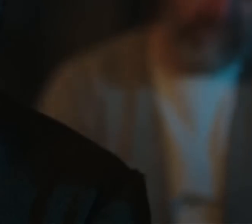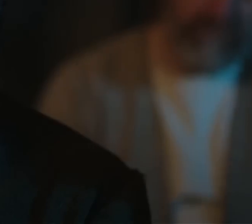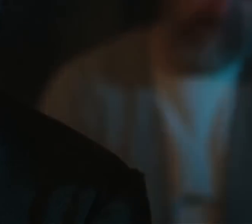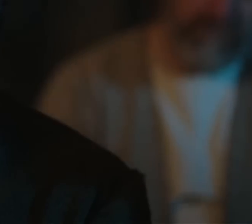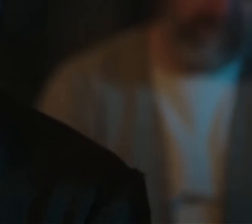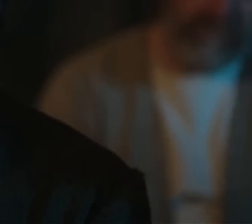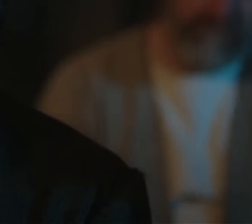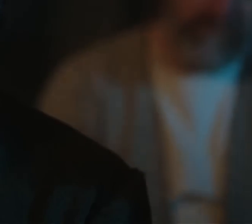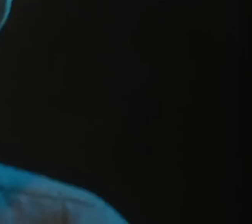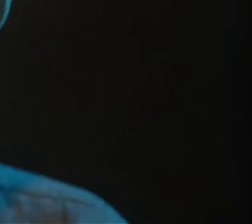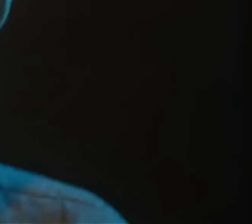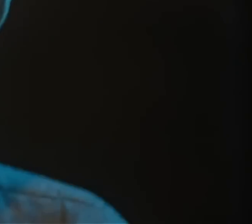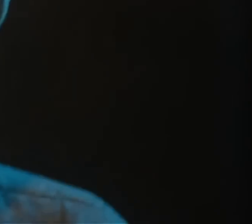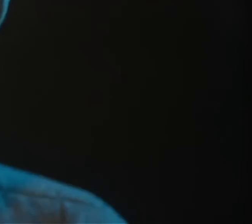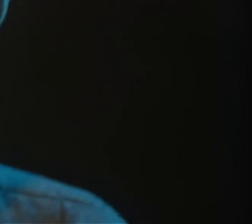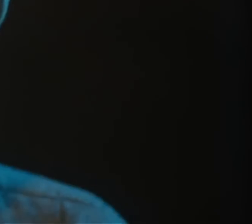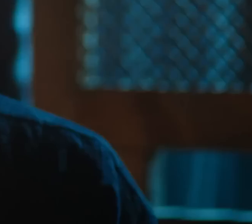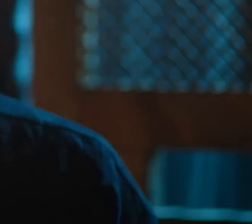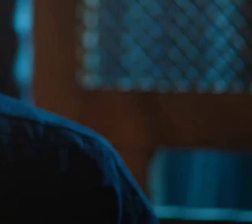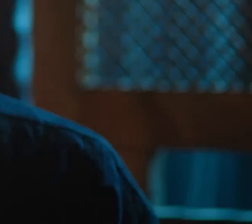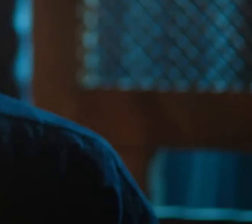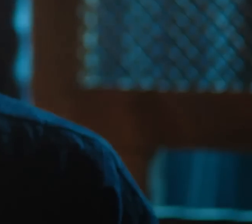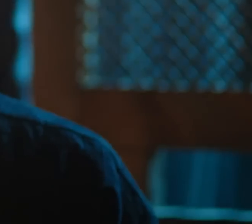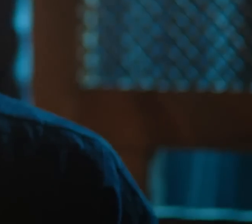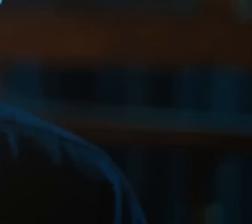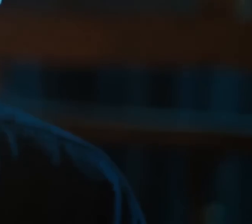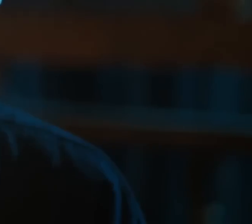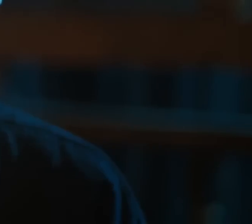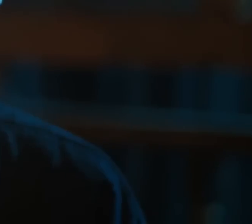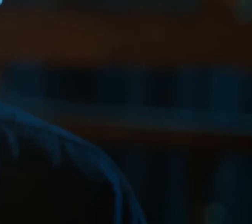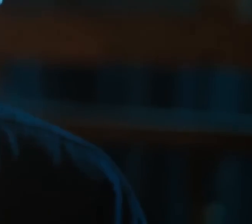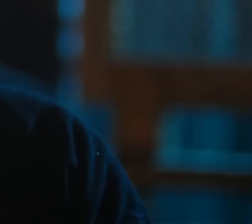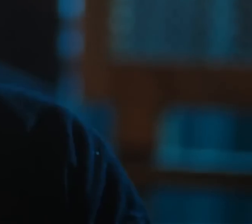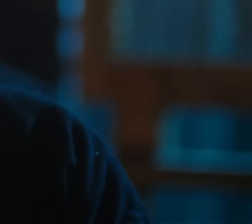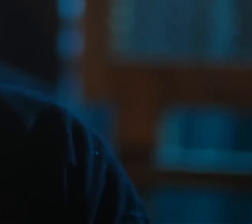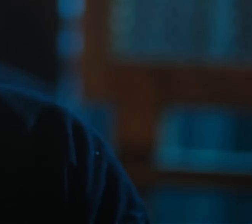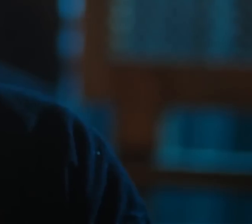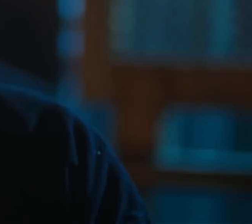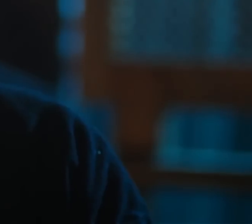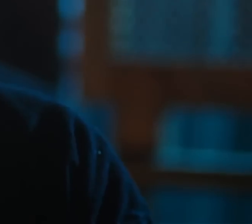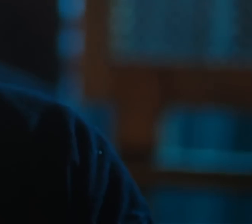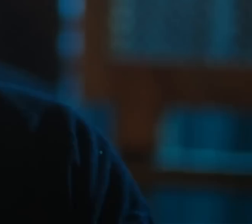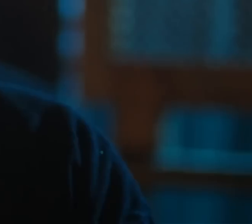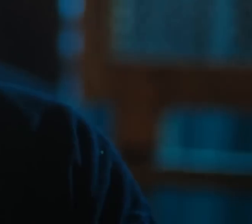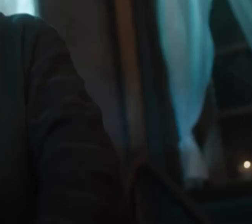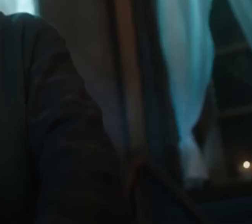"Rabbena la tüahızna innesina ev ahta'na"